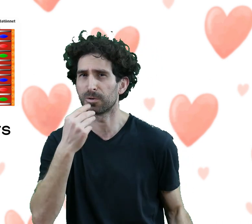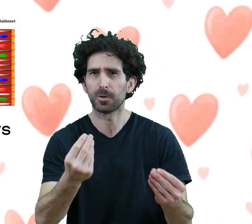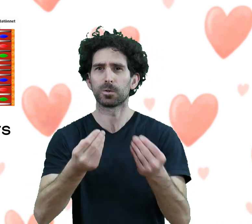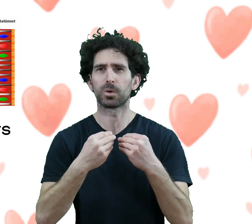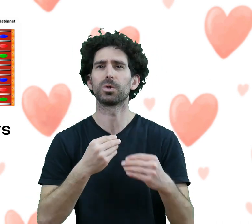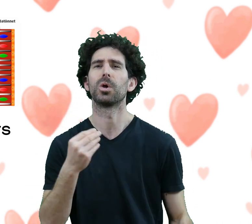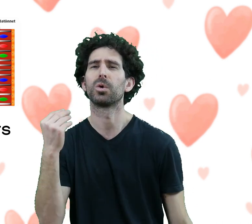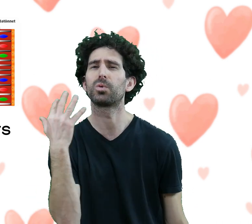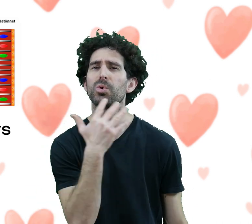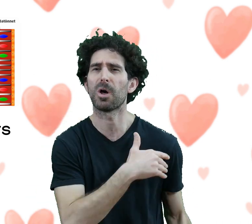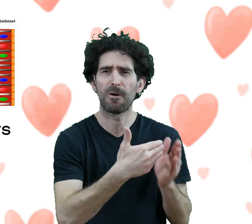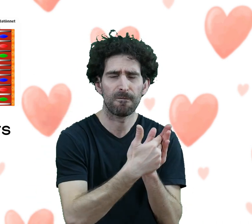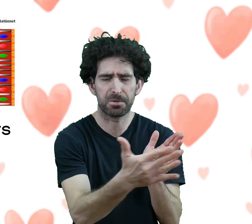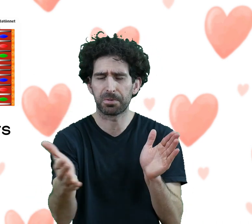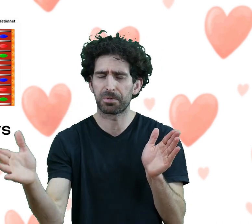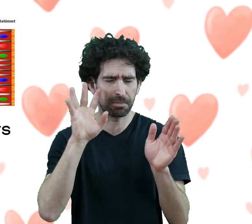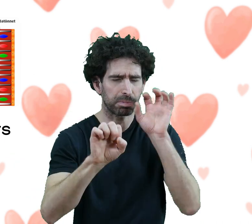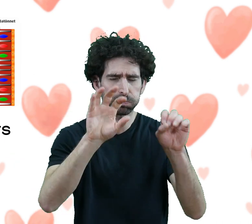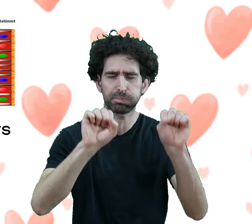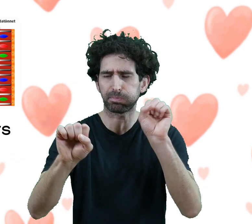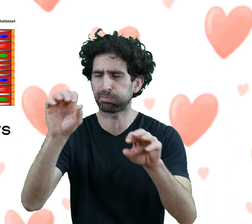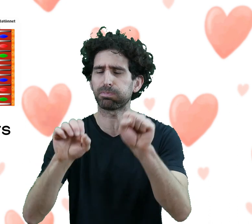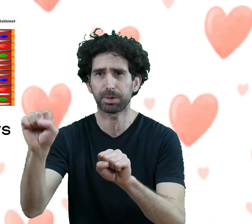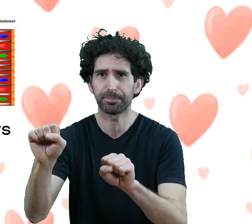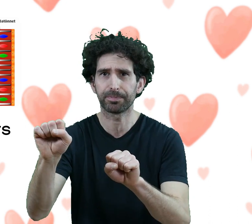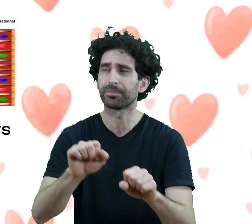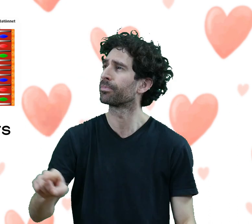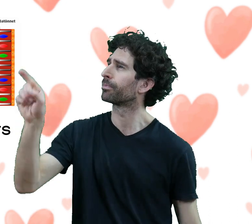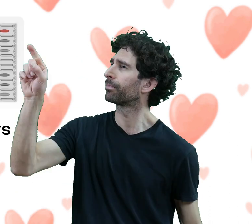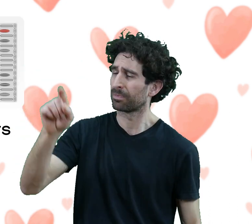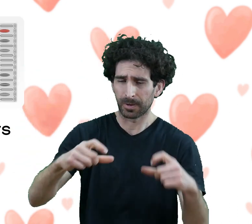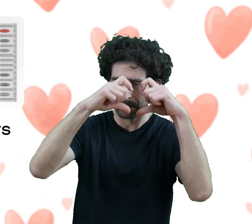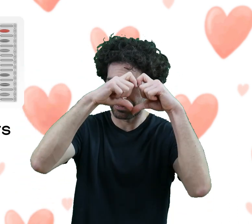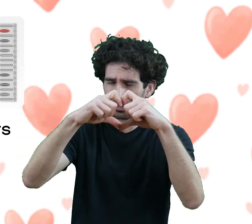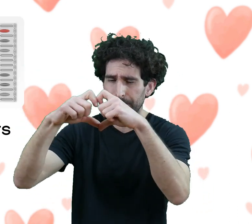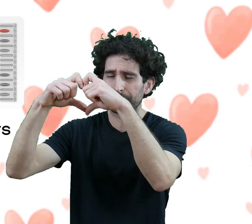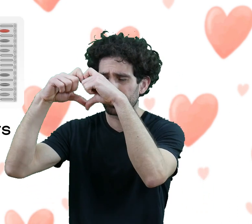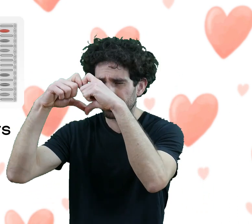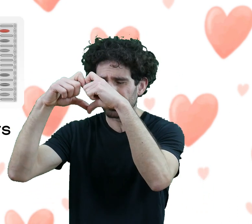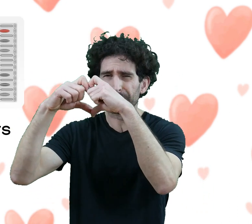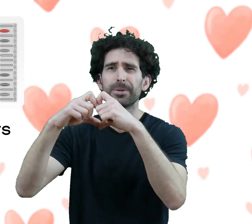Ils nous permettent la distinction d'une large gamme de couleurs. Le sonneur, quant à lui,